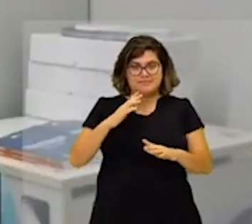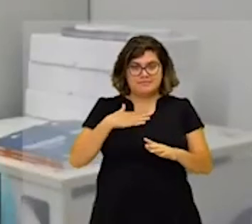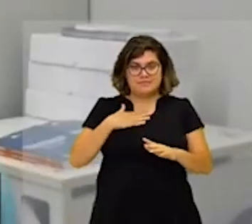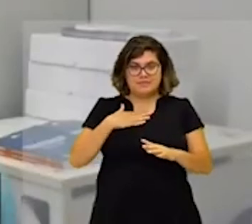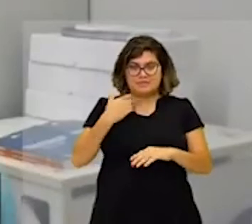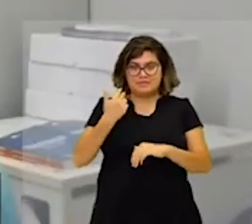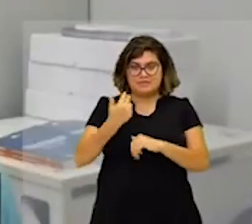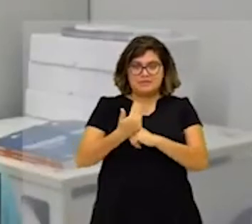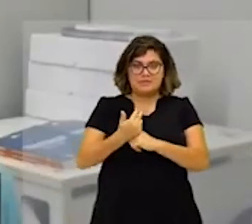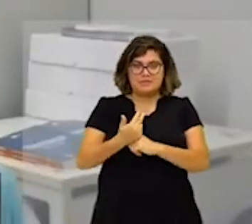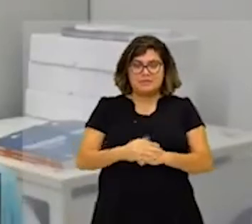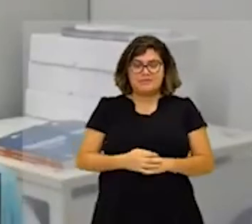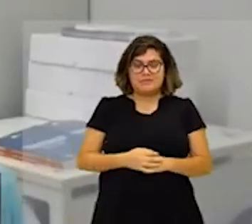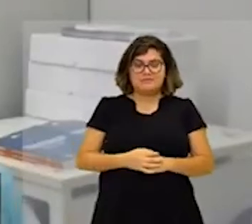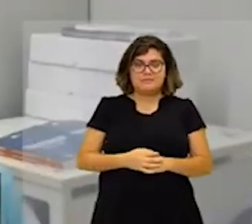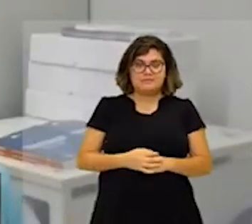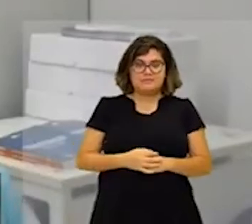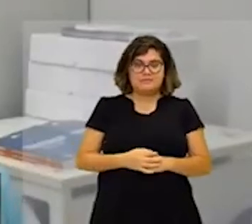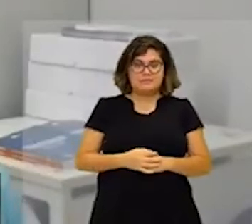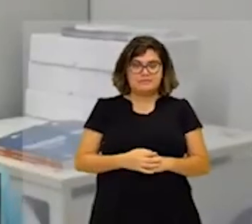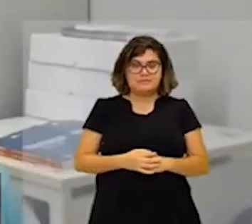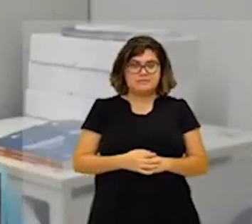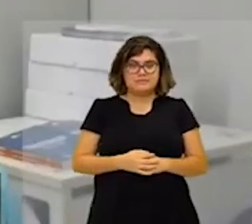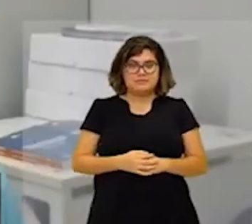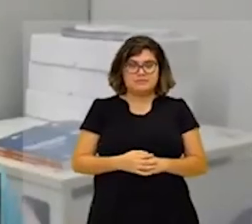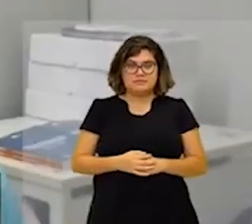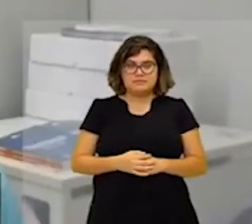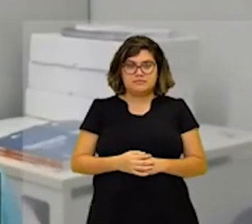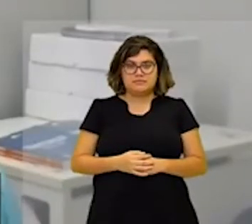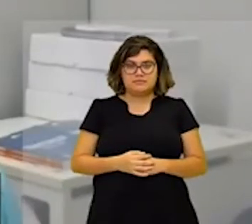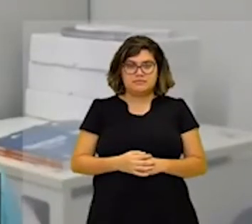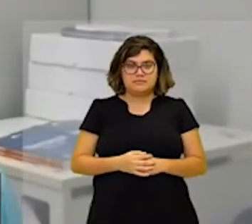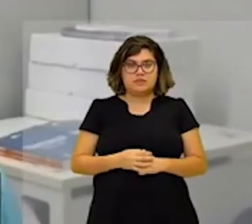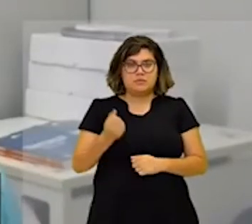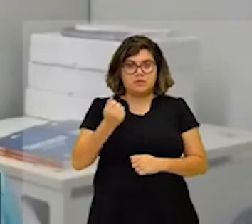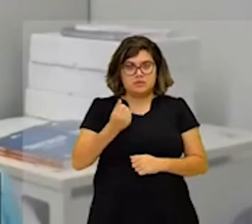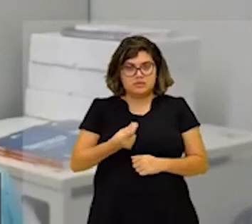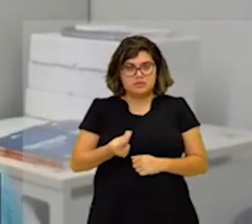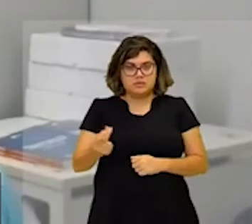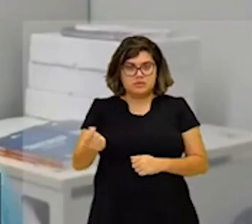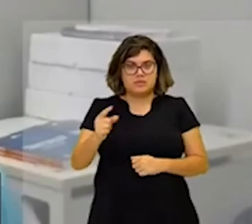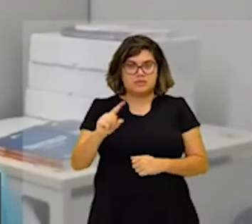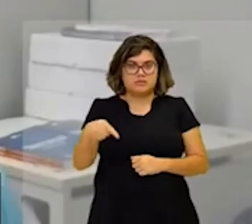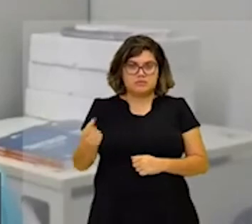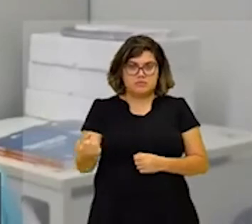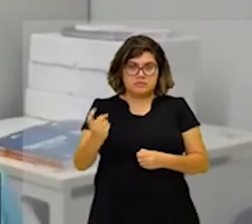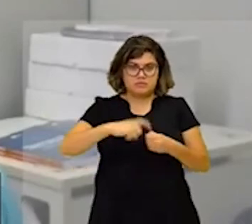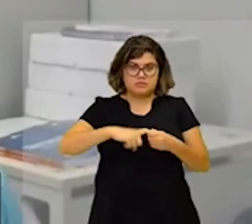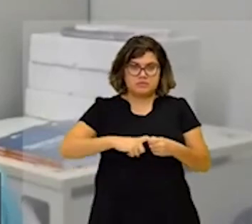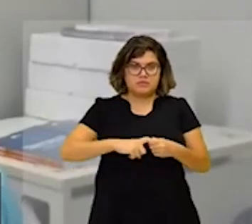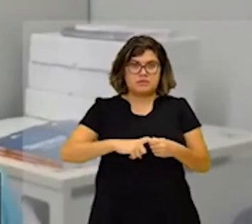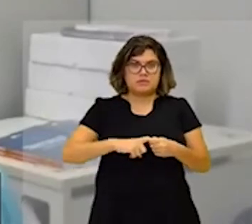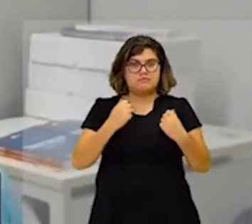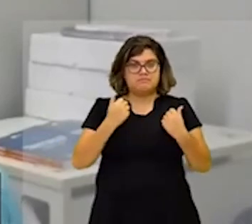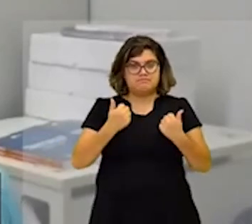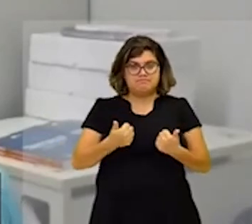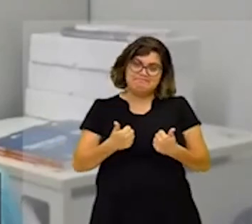e eu posso fazer isso sair e entrar de novo Oi tudo bem tudo bem